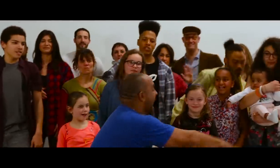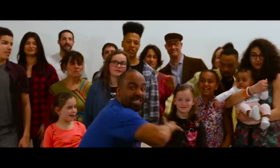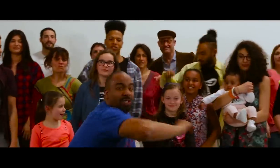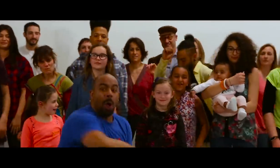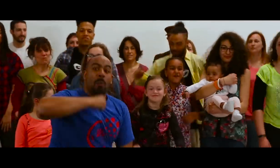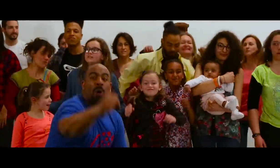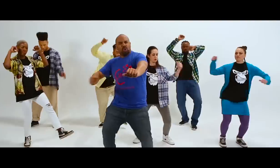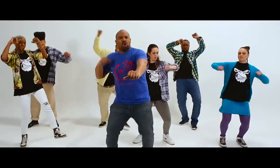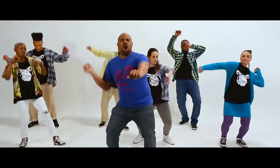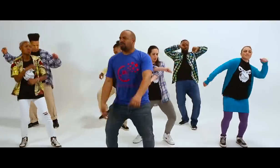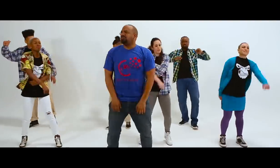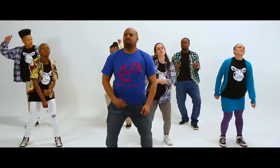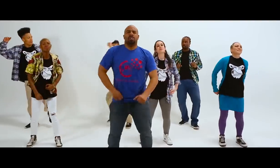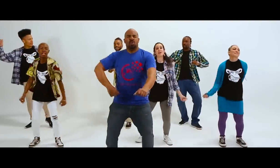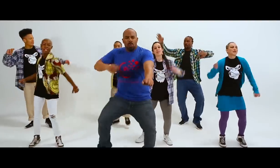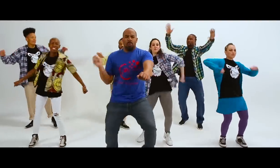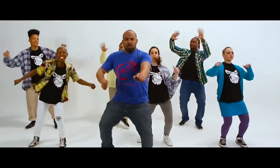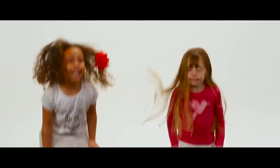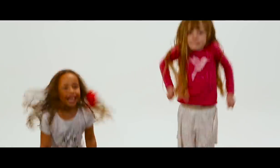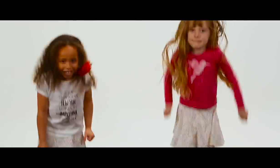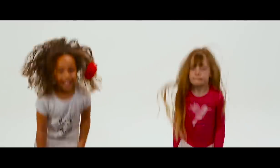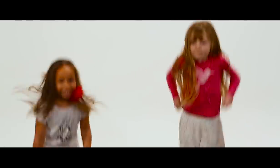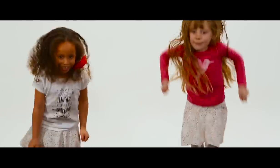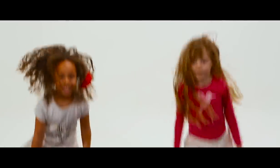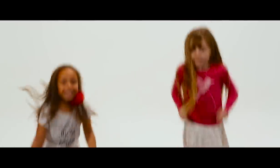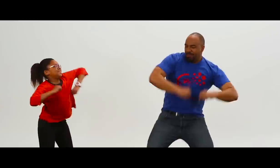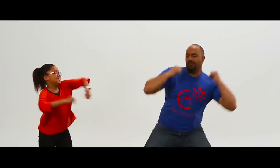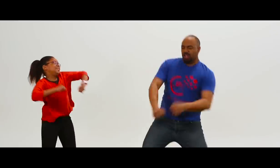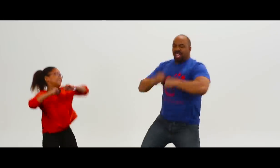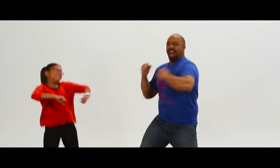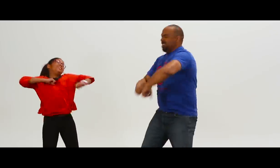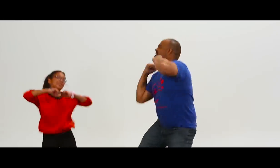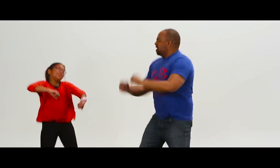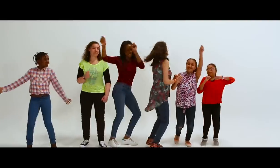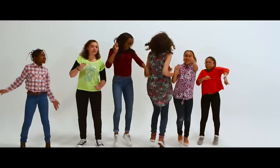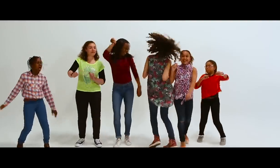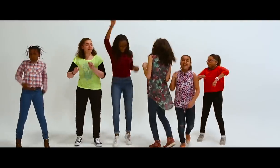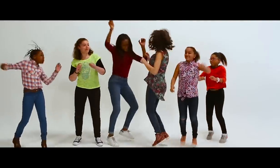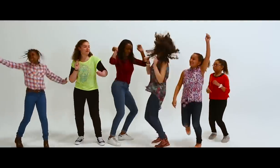Bouge ton corps ! bouge ton corps ! plus fort que ça ! n'est pas honte de toi !